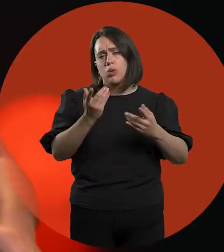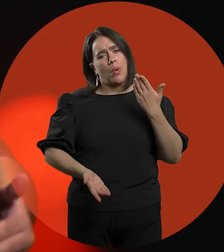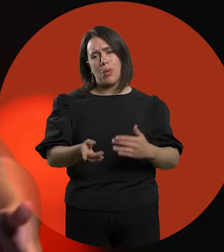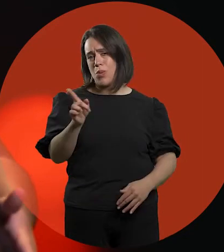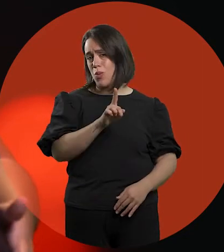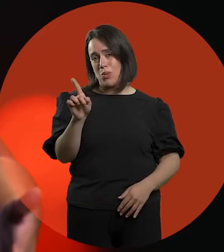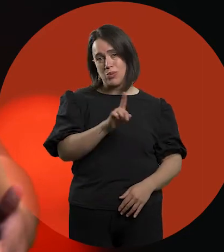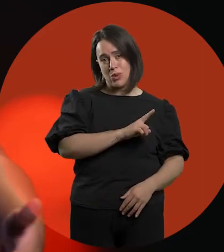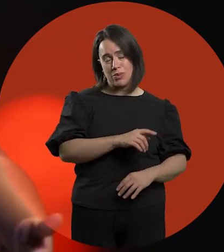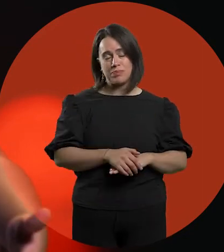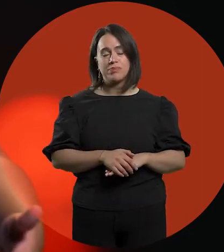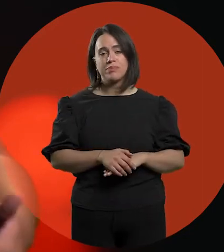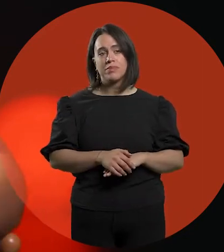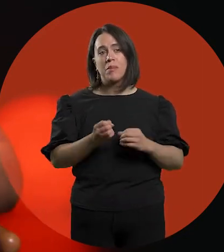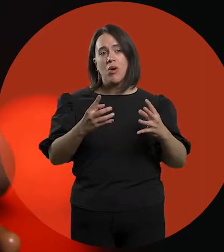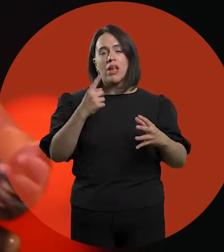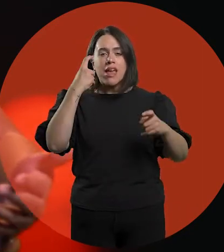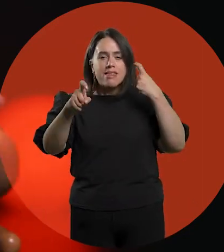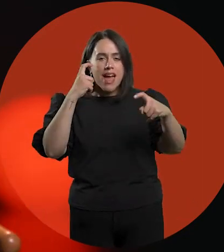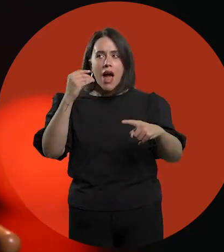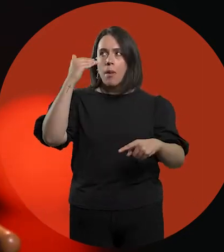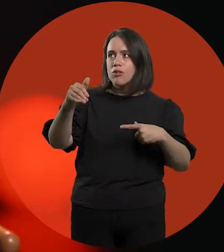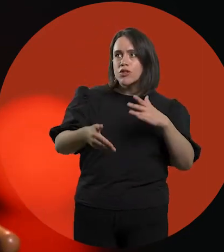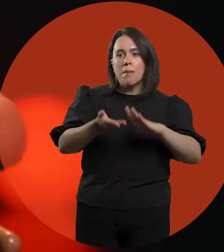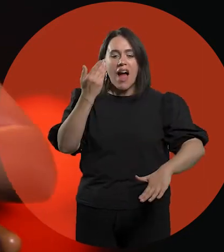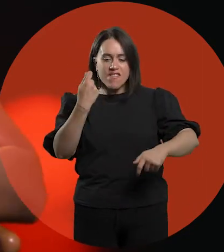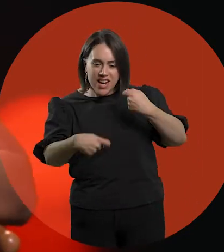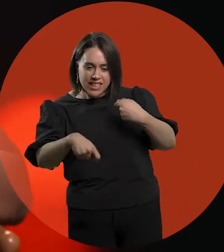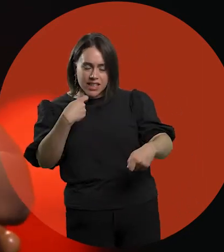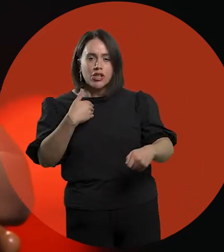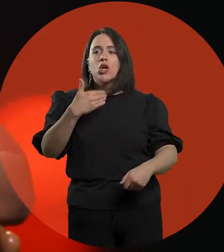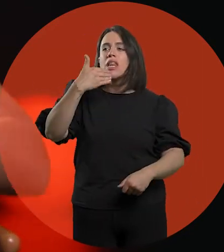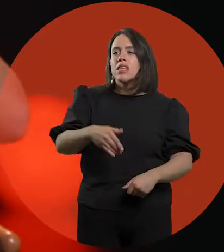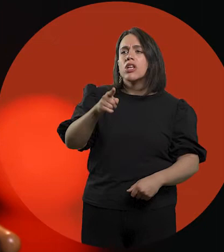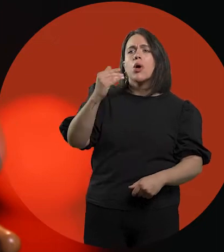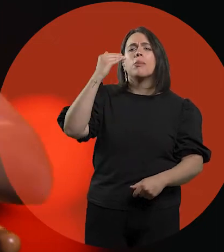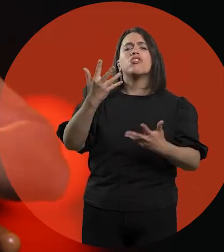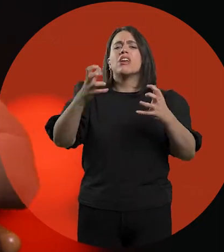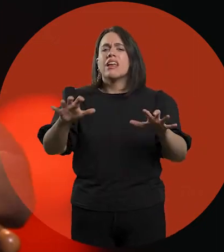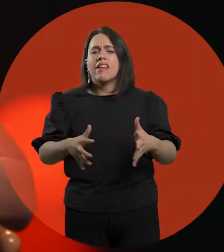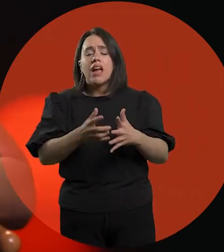Es decir, la rúbrica me parece genial porque sé lo que está buscando el docente. Pero, en caso de que no me dé una rúbrica,